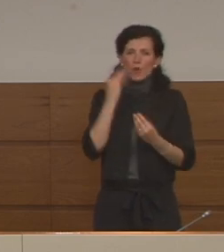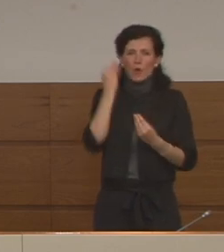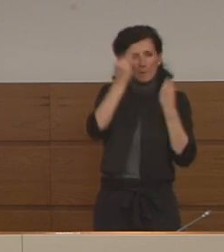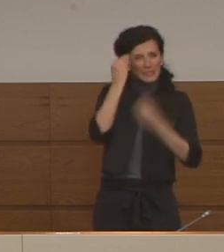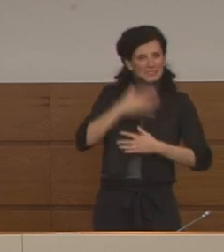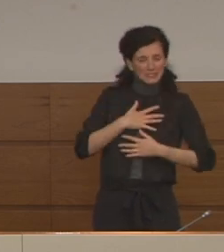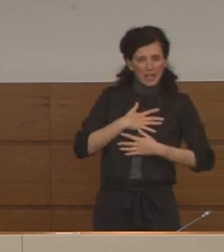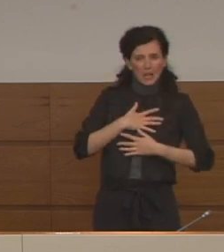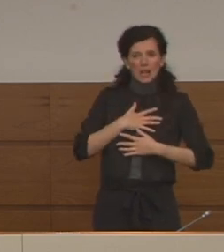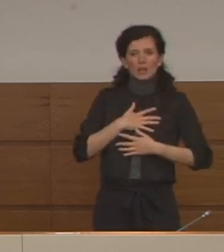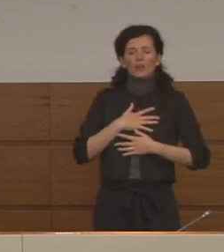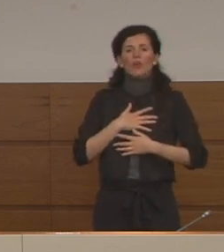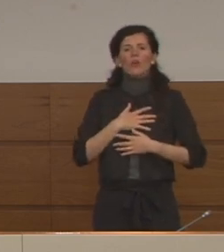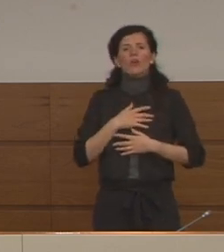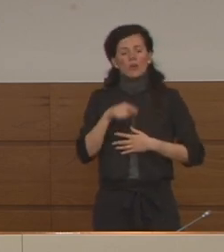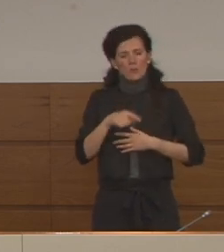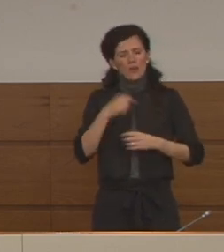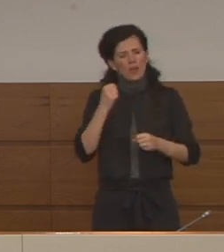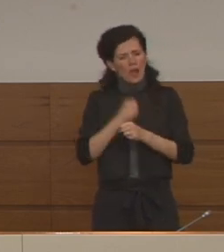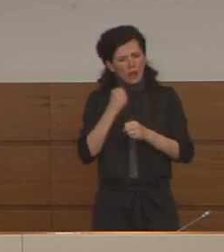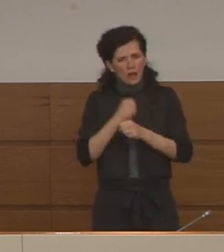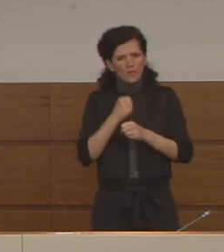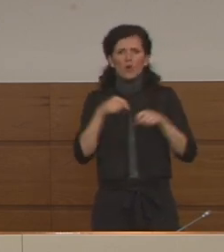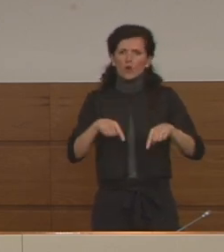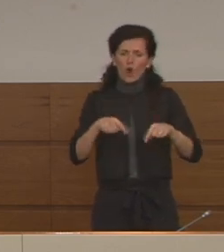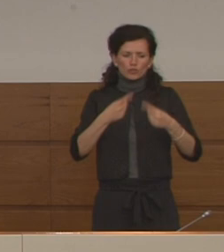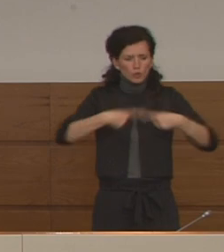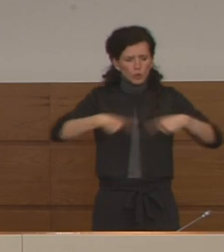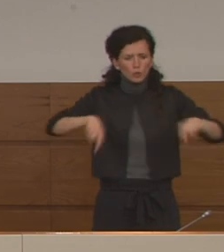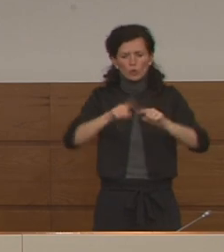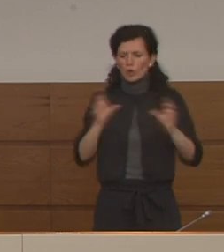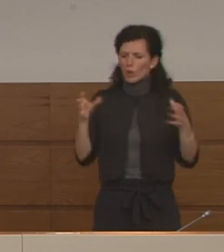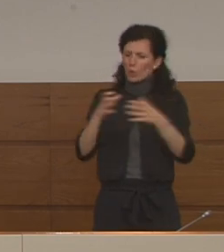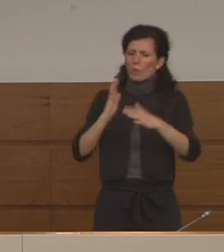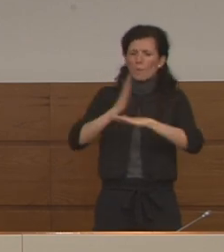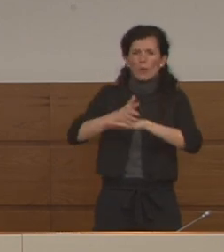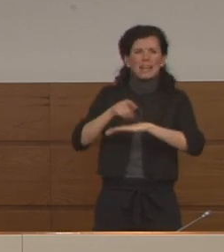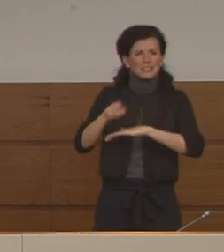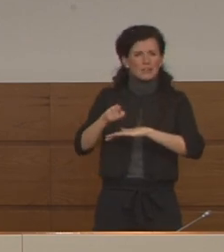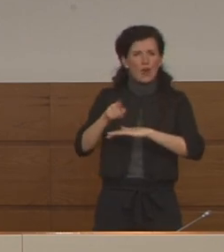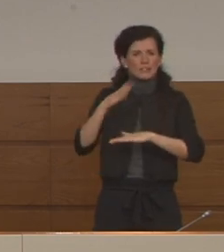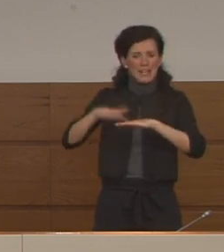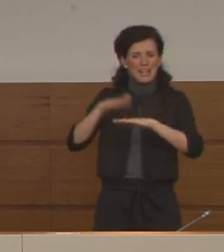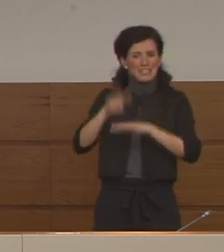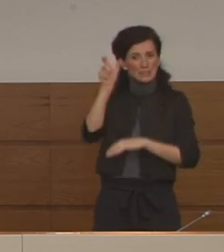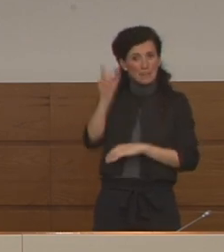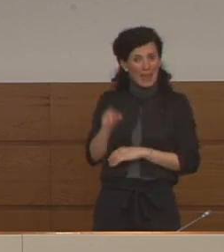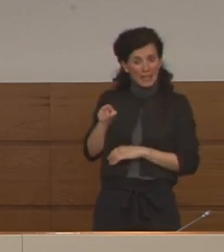quello che è l'attività del della task force. La task force farà il proprio